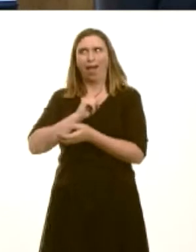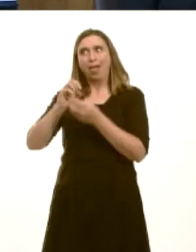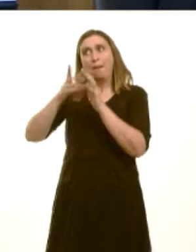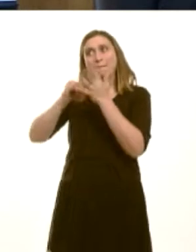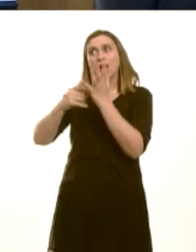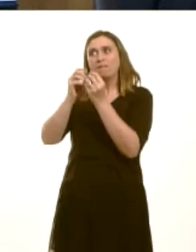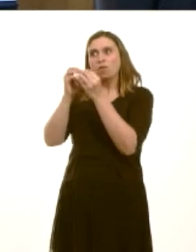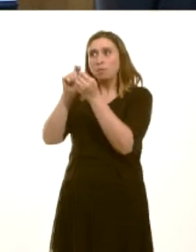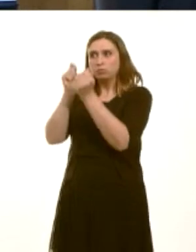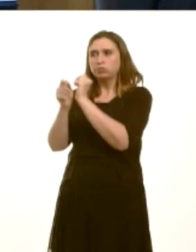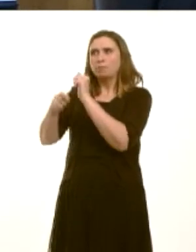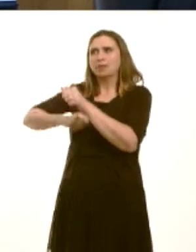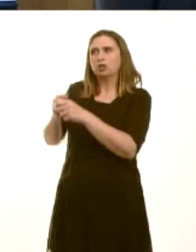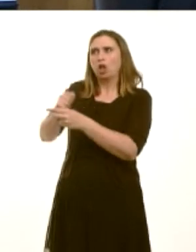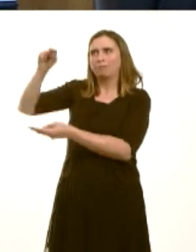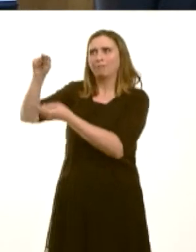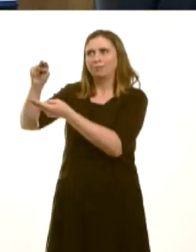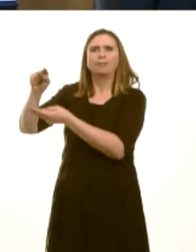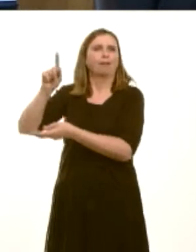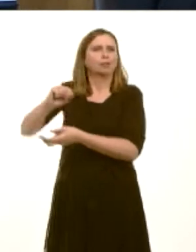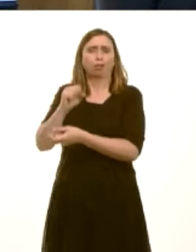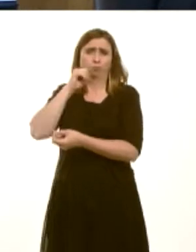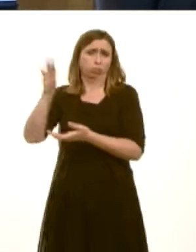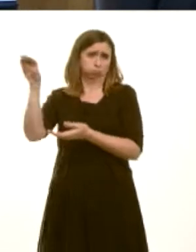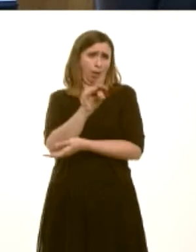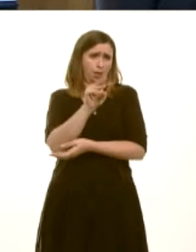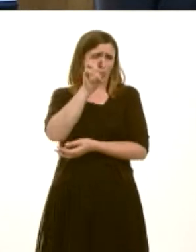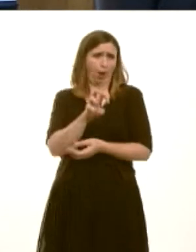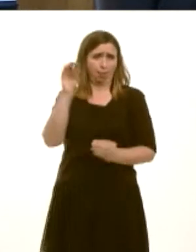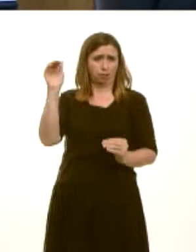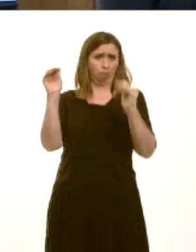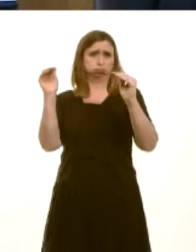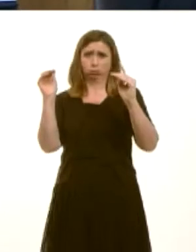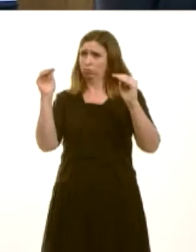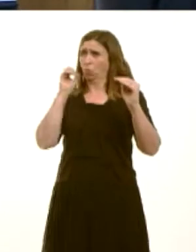Holtham ei hun, wrth gwrs, wedi dweud nad ywír rhif ei hun yn £300 miliwn rhagor.